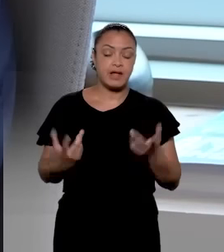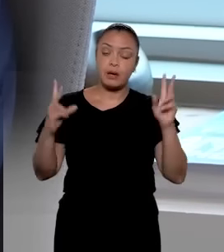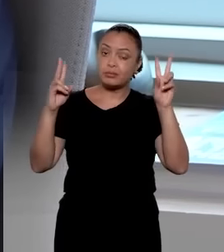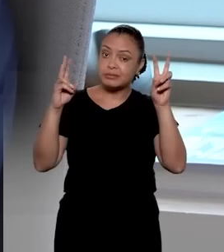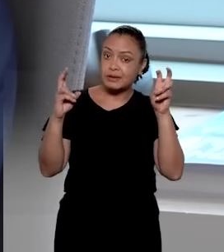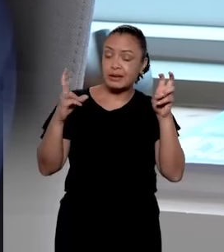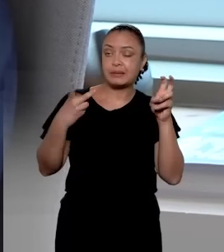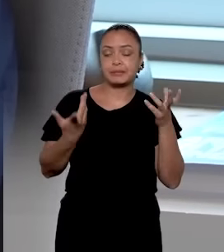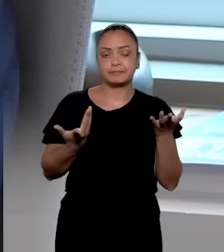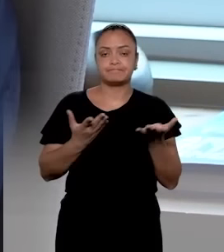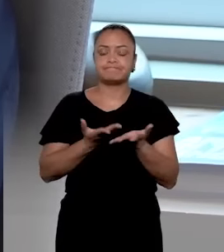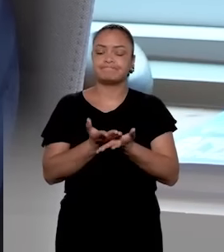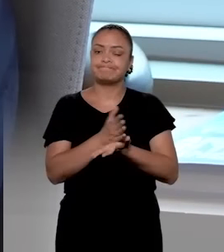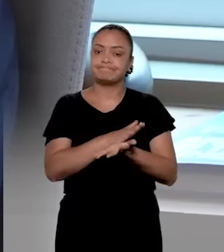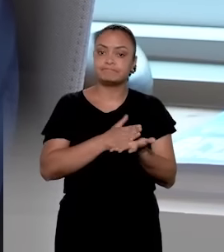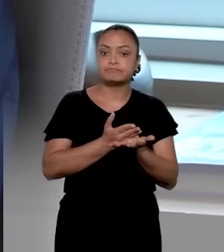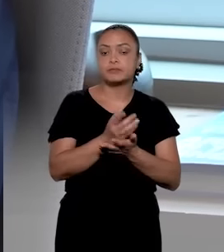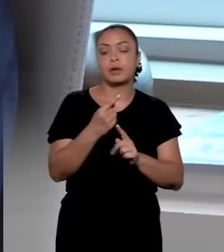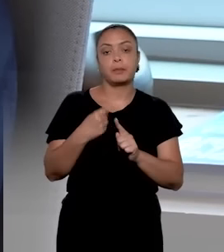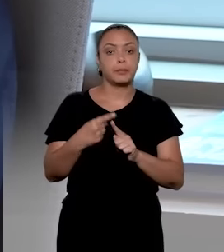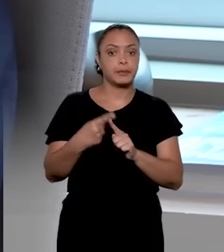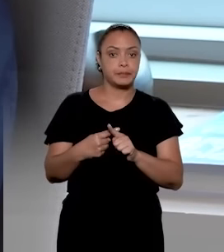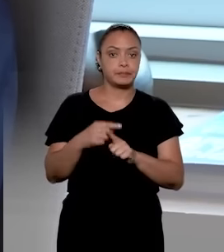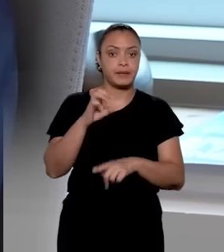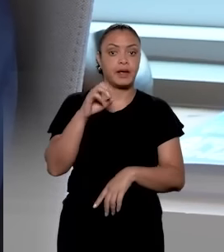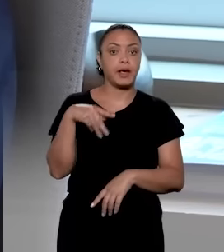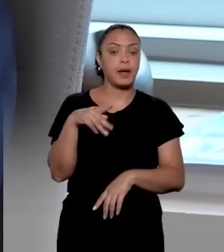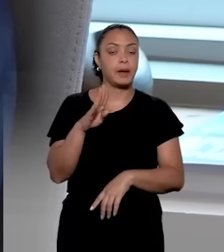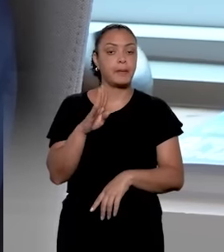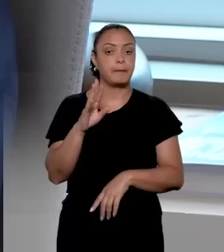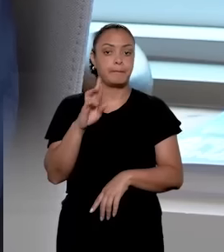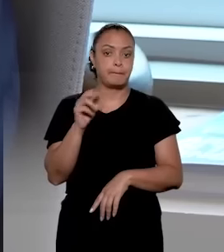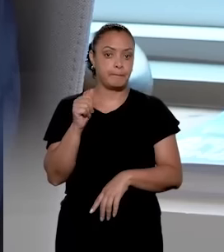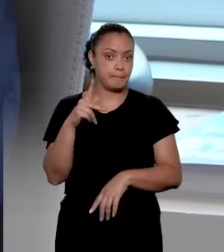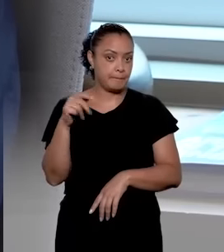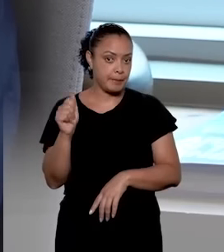E aqui um tema que me incomoda muito, o Brasil, de acordo com Embrapa, nós temos hoje mais ou